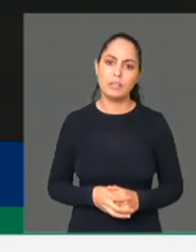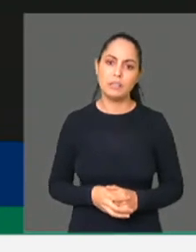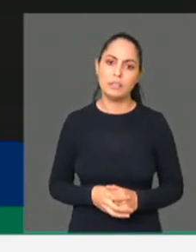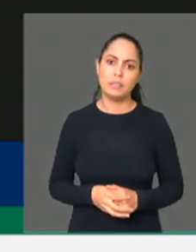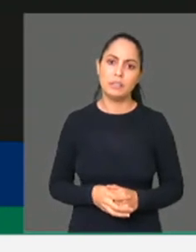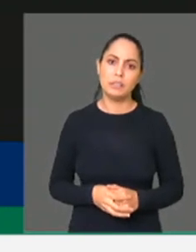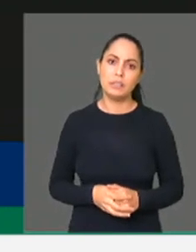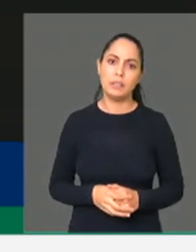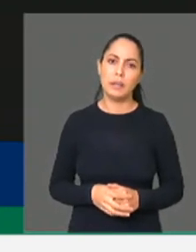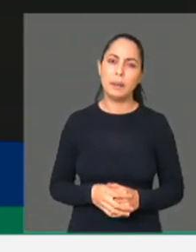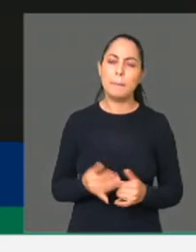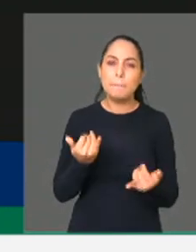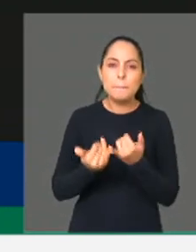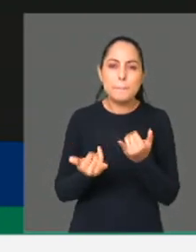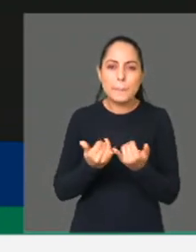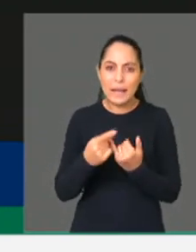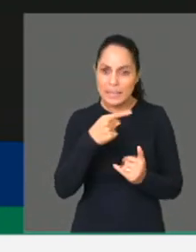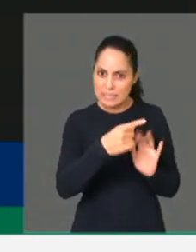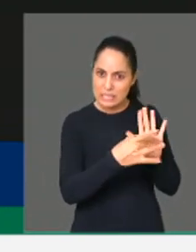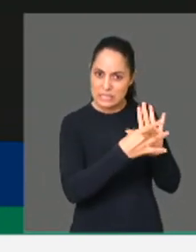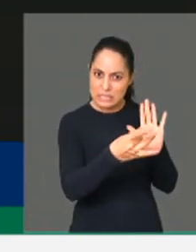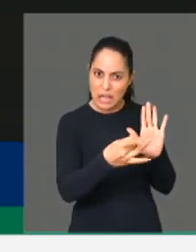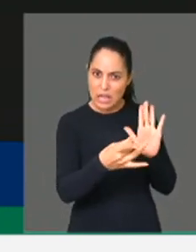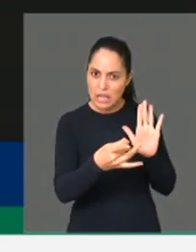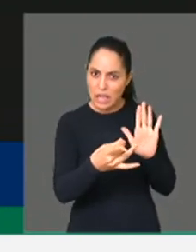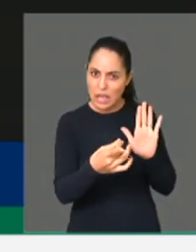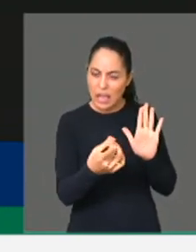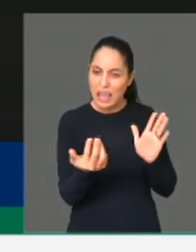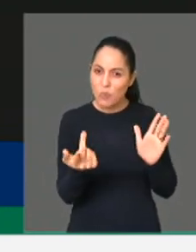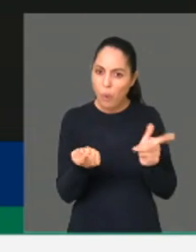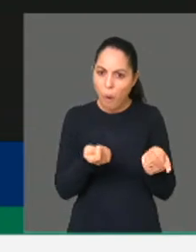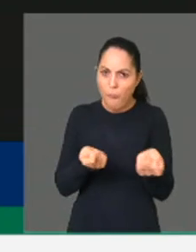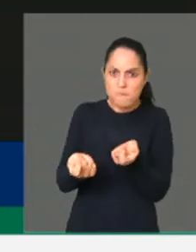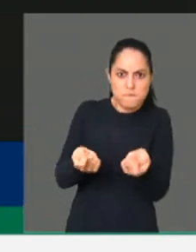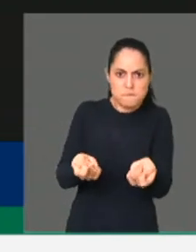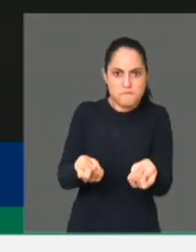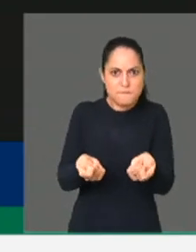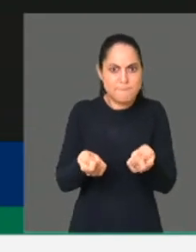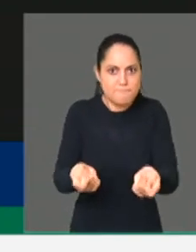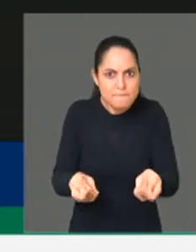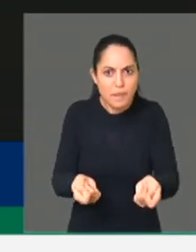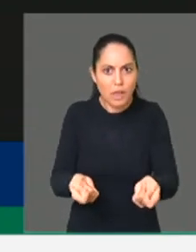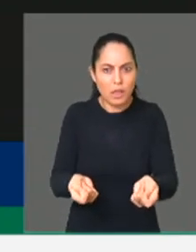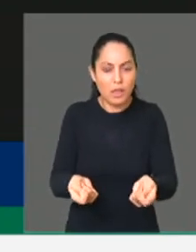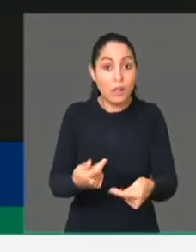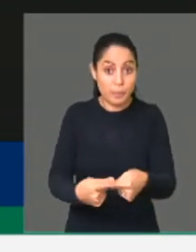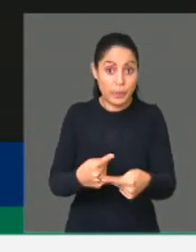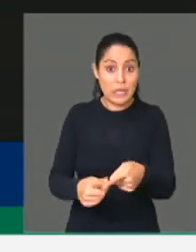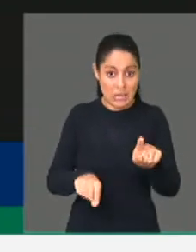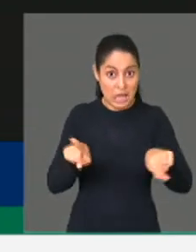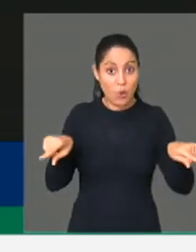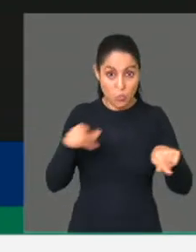FIZERAM COM O DINHEIRO E, NUMA POSSIBILIDADE DE, NUM FUTURO PARA, SE DER PARA PAGAR EU PAGO, SE NÃO DER EU NÃO PAGO. E SE NÃO PAGAR TAMBÉM